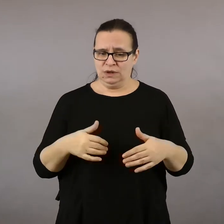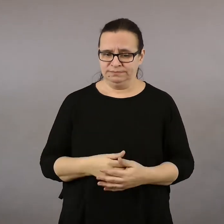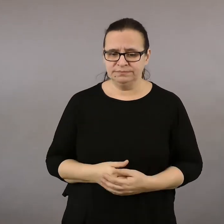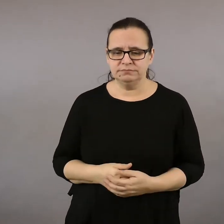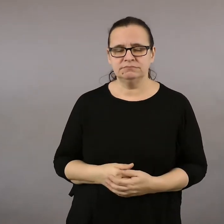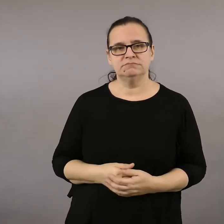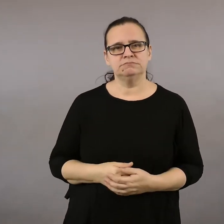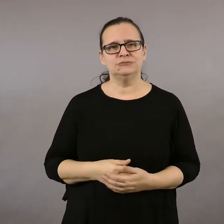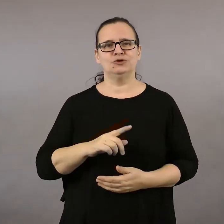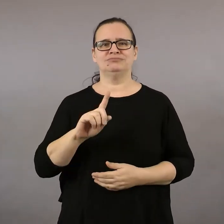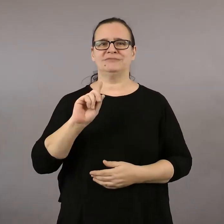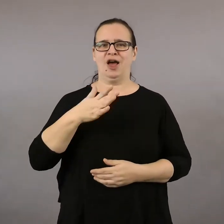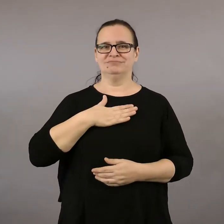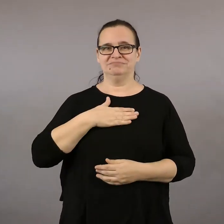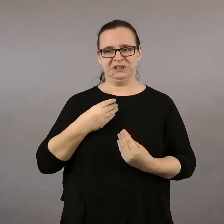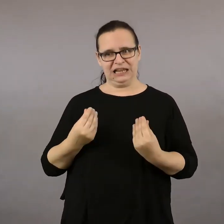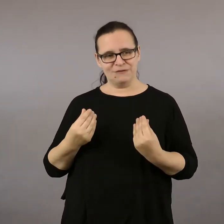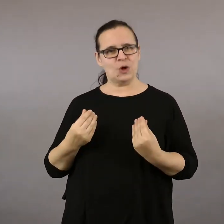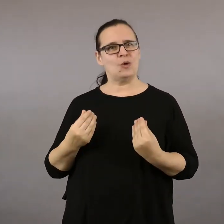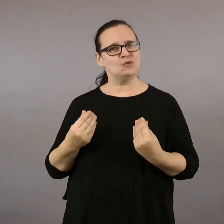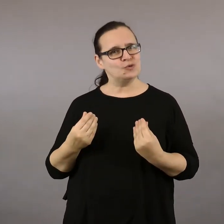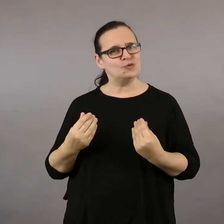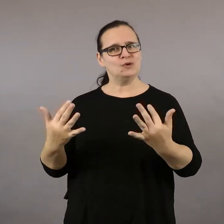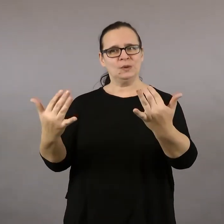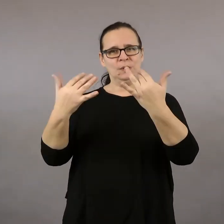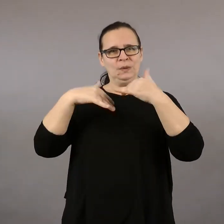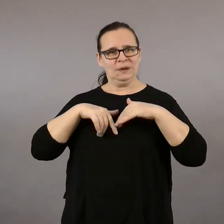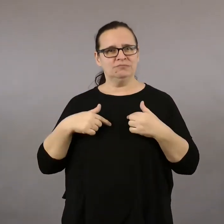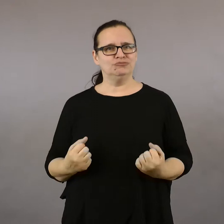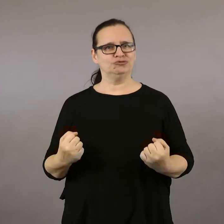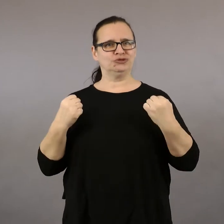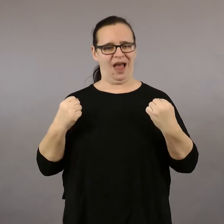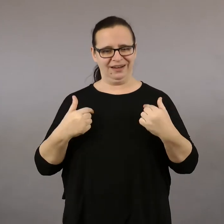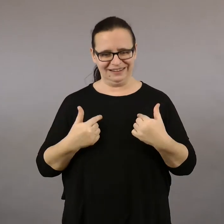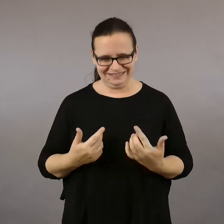Das gibt ein gutes Gefühl und Stärke